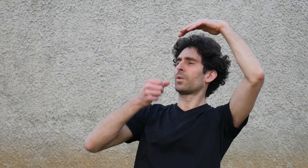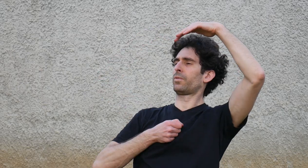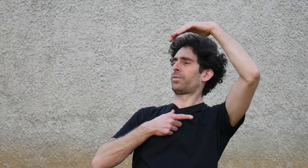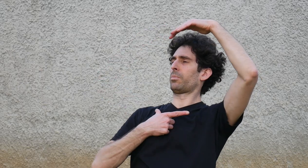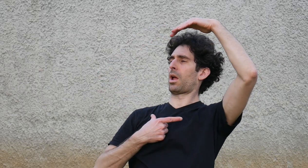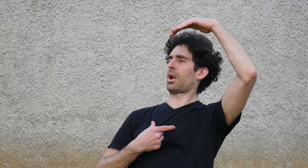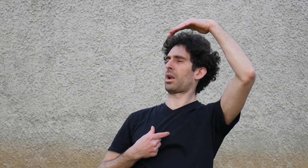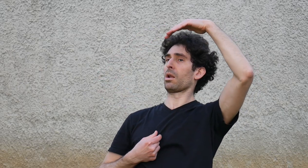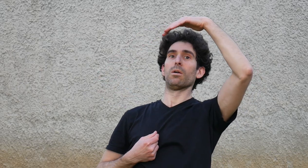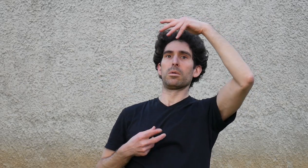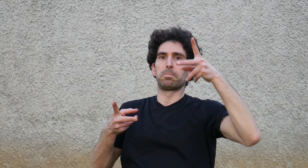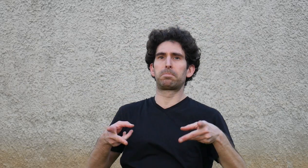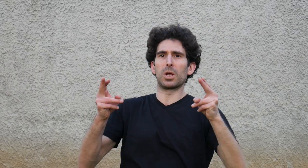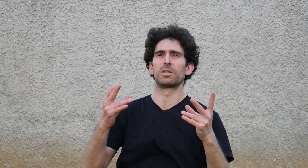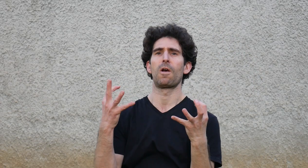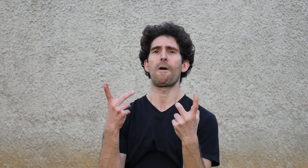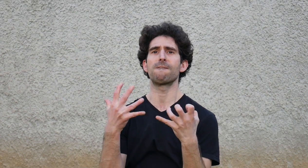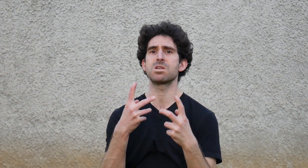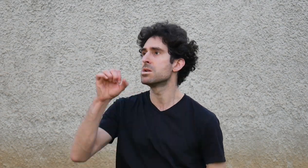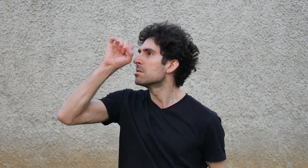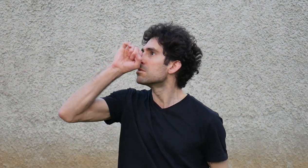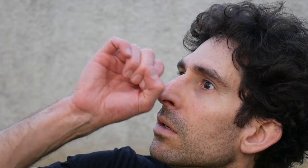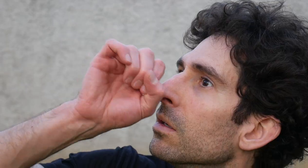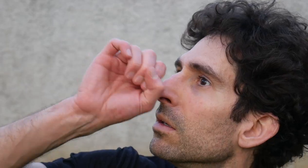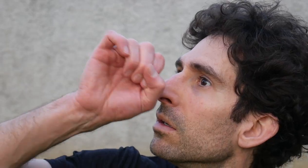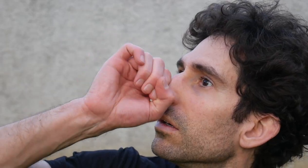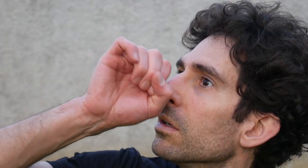La femelle, en période de CHALEUR,